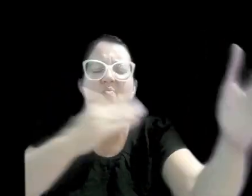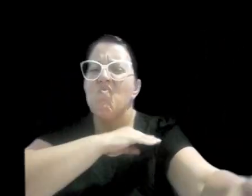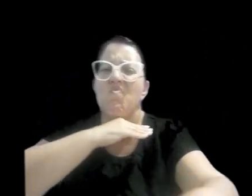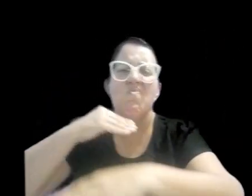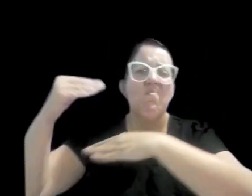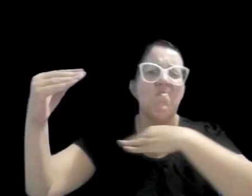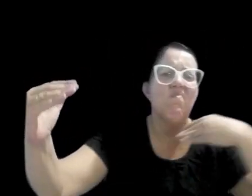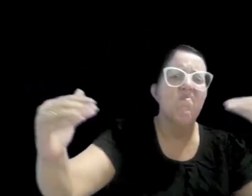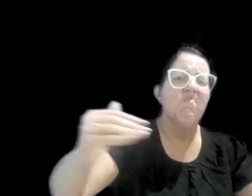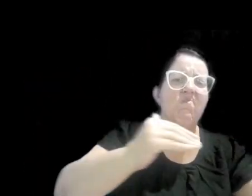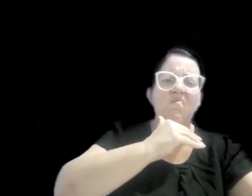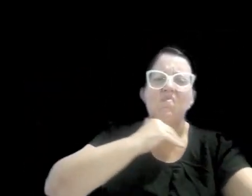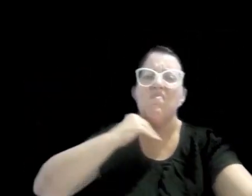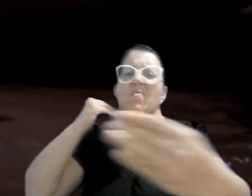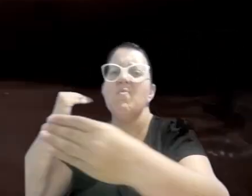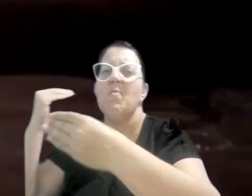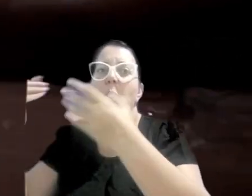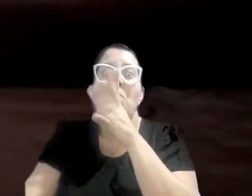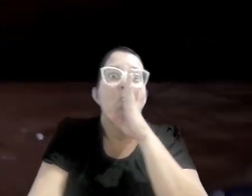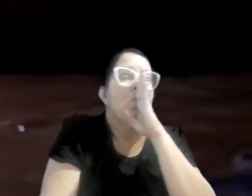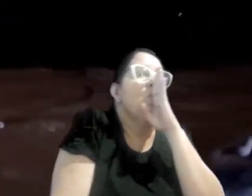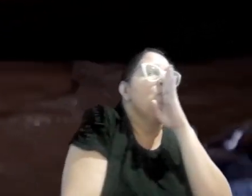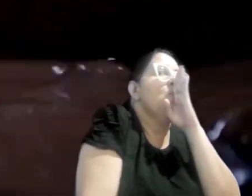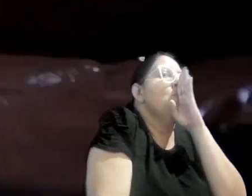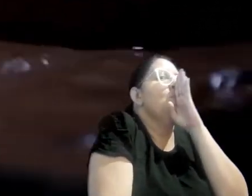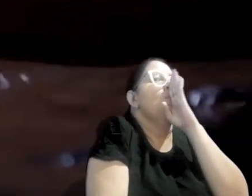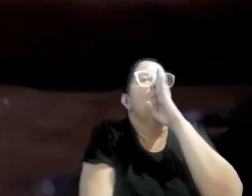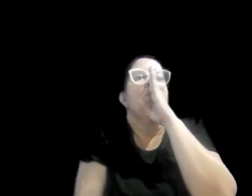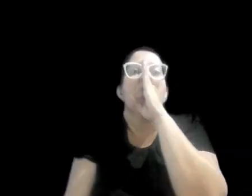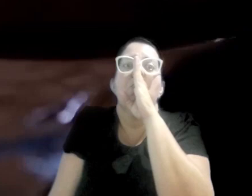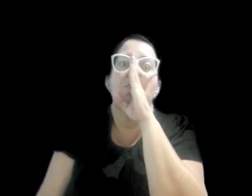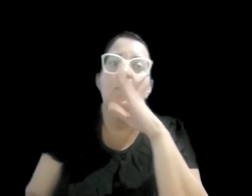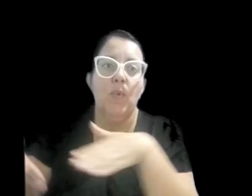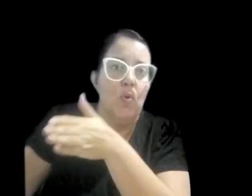Quantas mortes sufocadas sem berro!